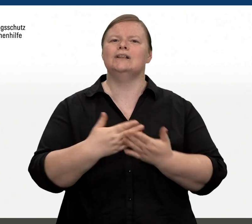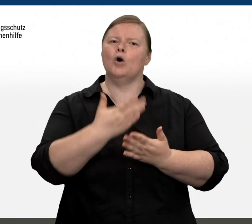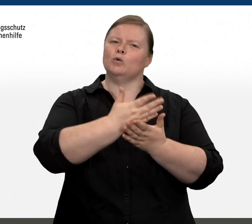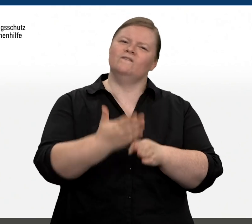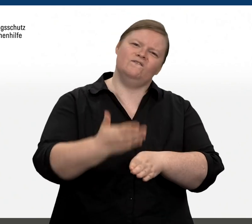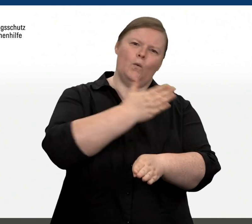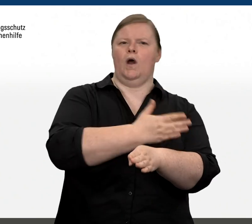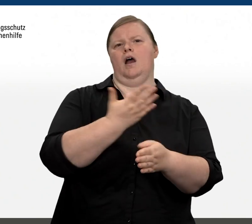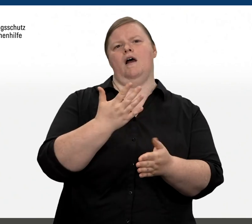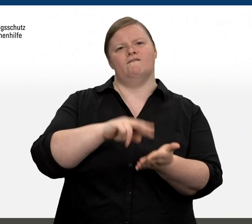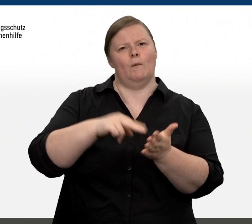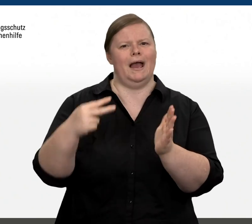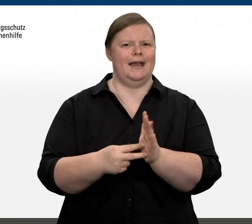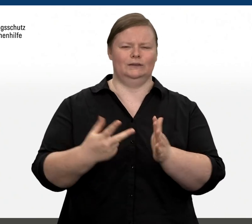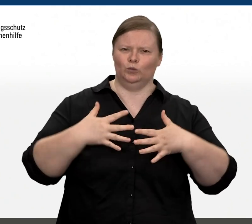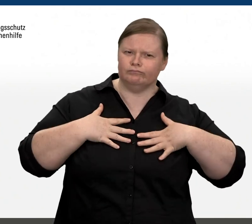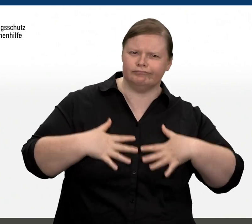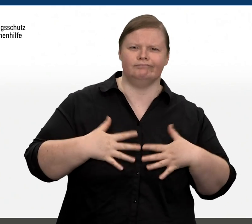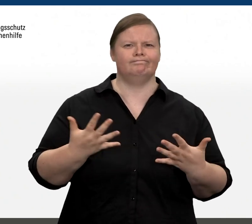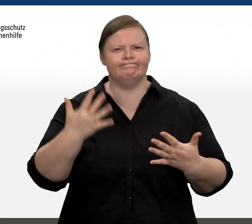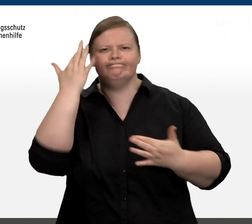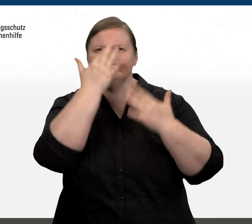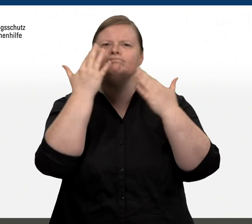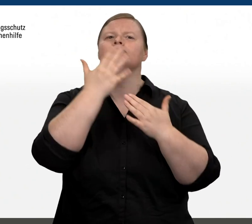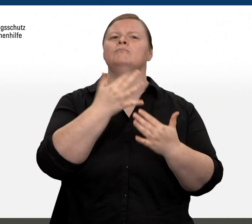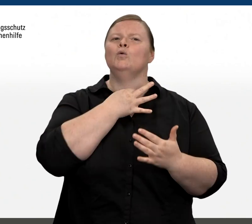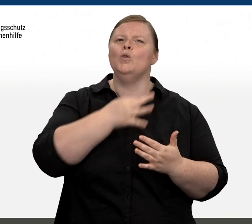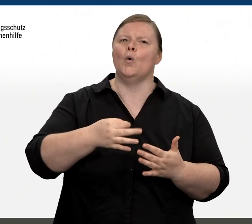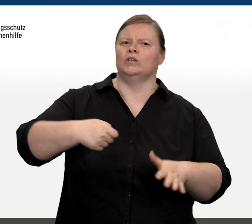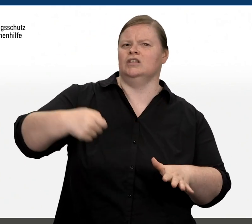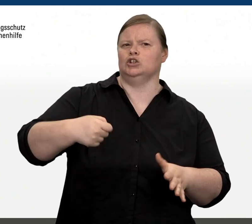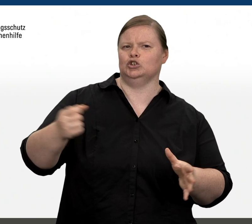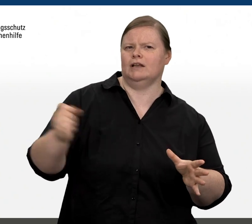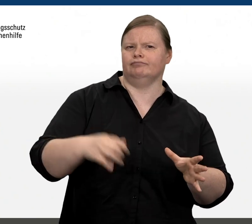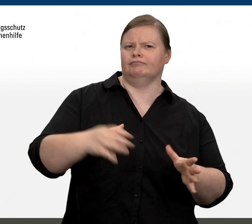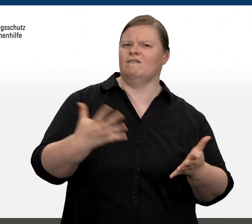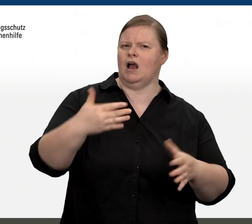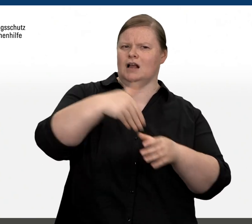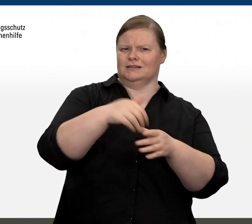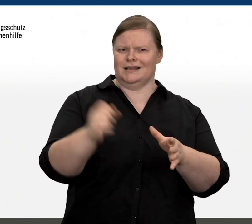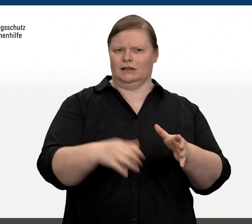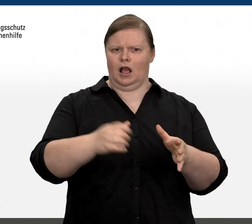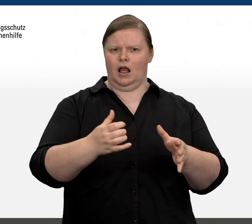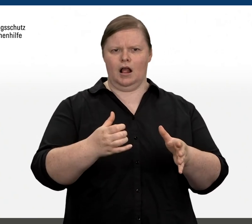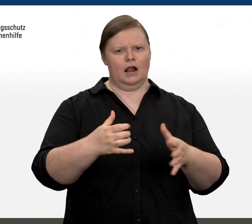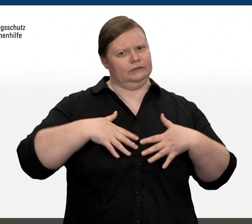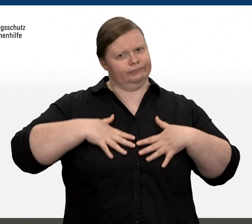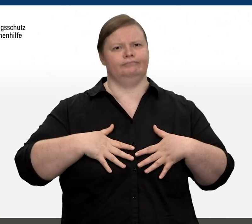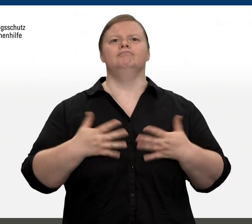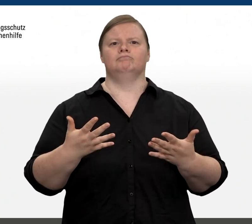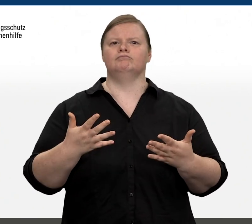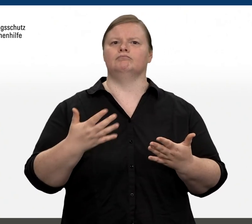Deshalb machen Sie sich schon vorab Gedanken über Ihr Notgepäck